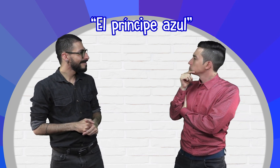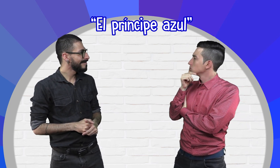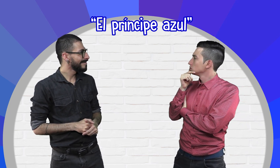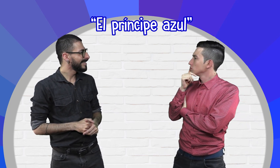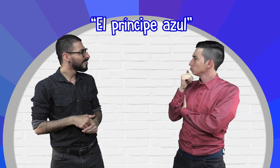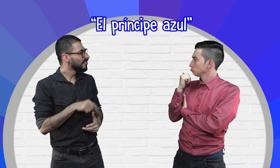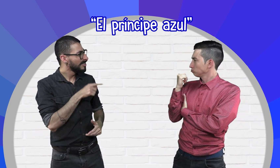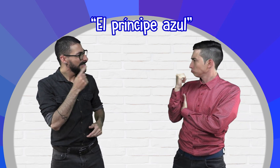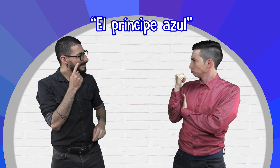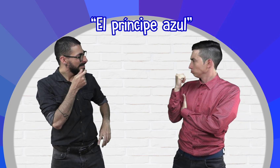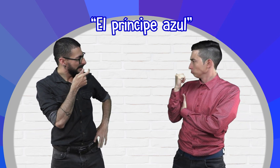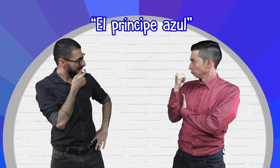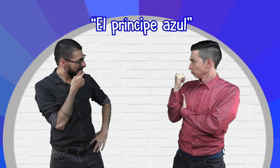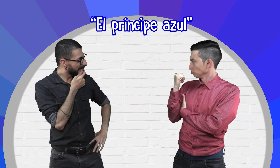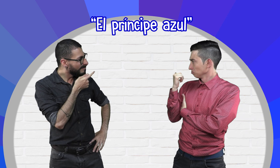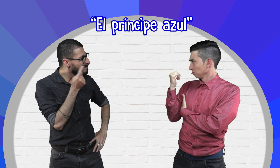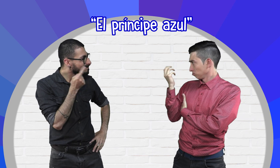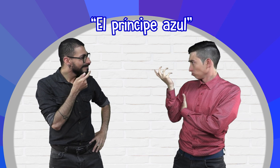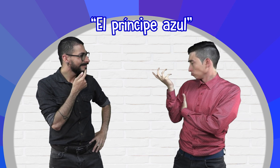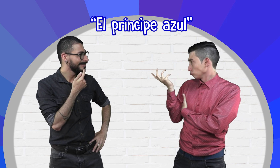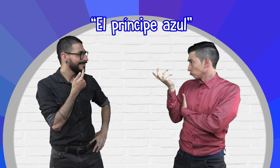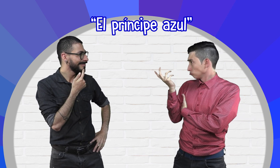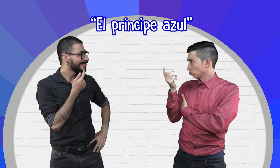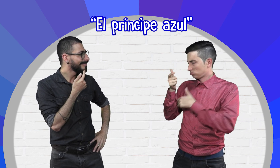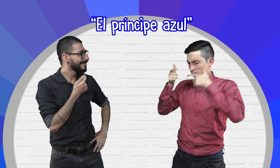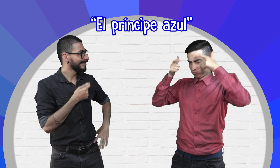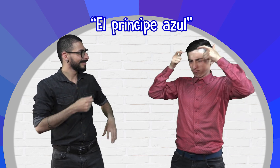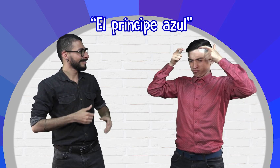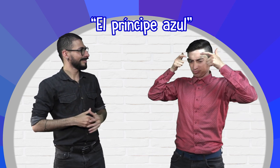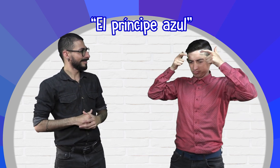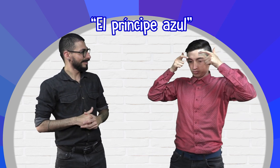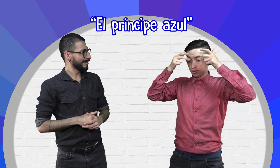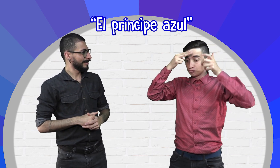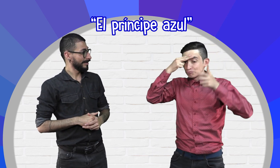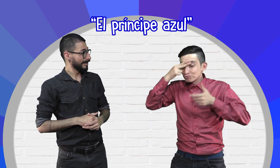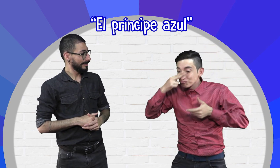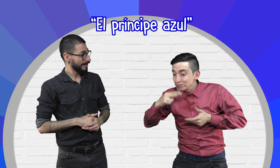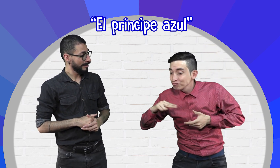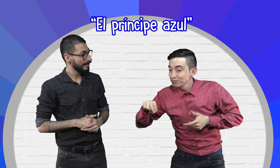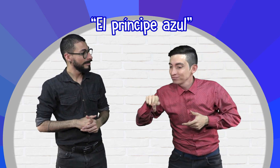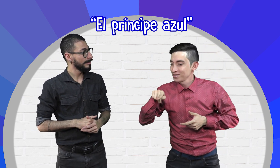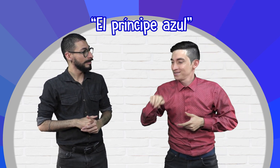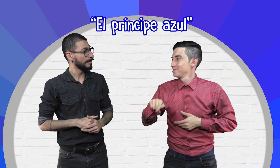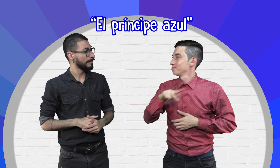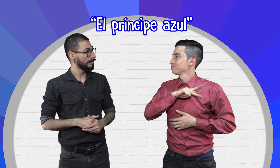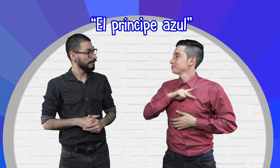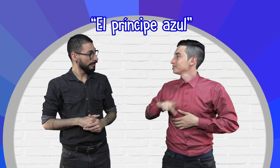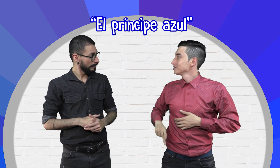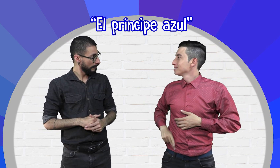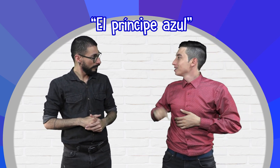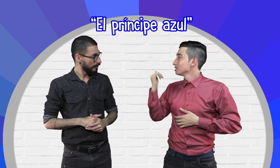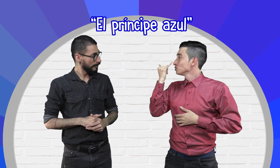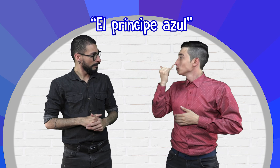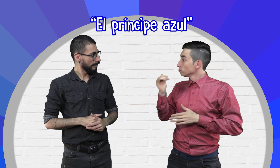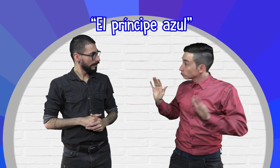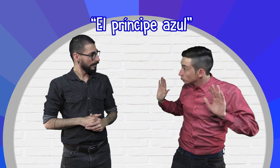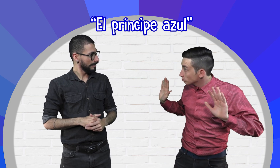_¿Qué crees que significa? Pues yo creo que es el hijo del rey, el príncipe azul ¿si es?